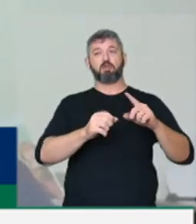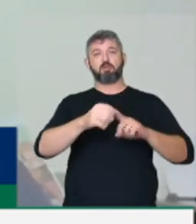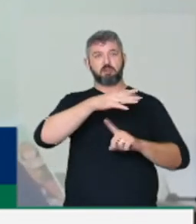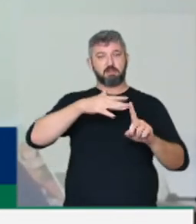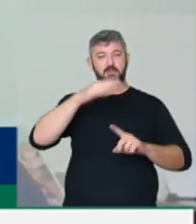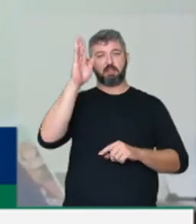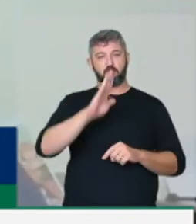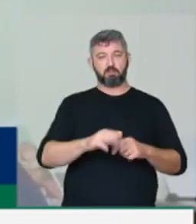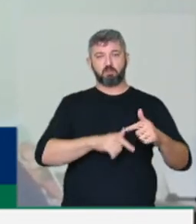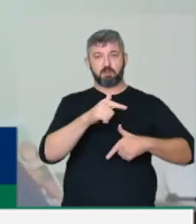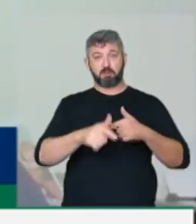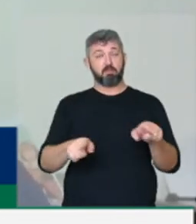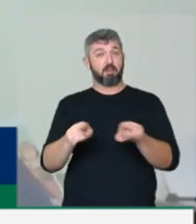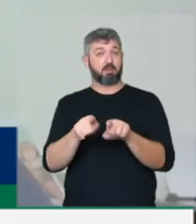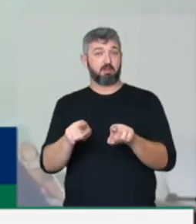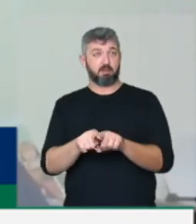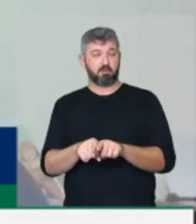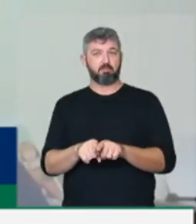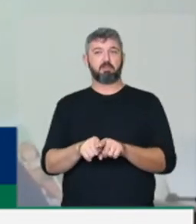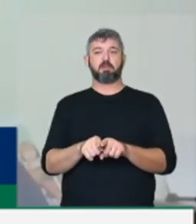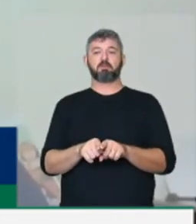BRASILEIRA. POR FIM, SENHOR PRESIDENTE, EU QUERO REFORÇAR A VACINA É UM DIREITO PARA